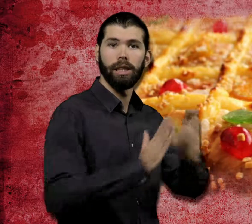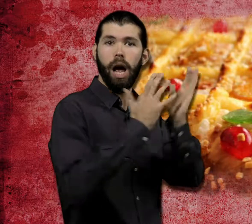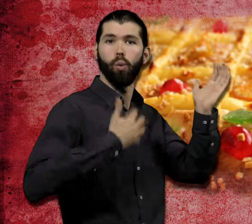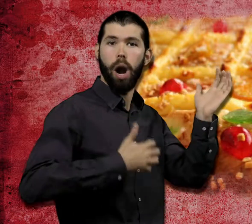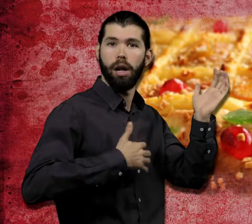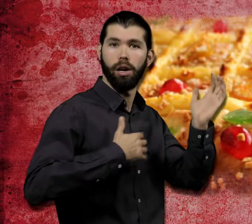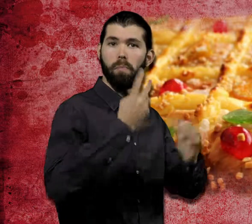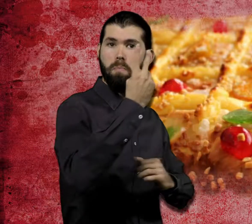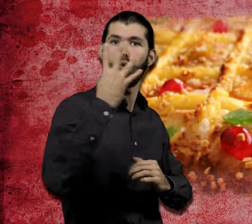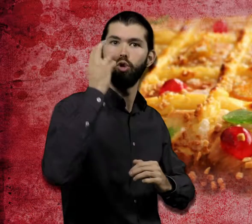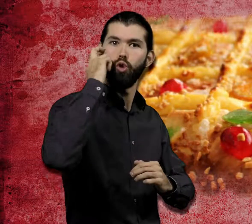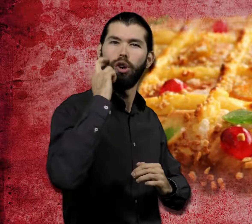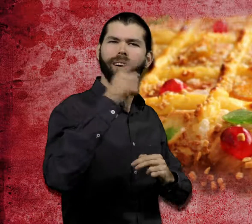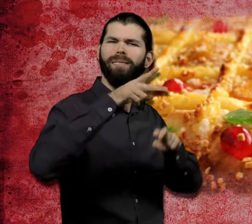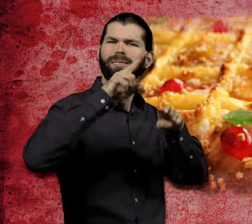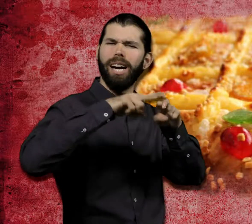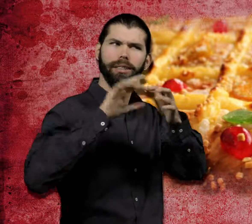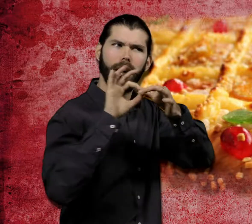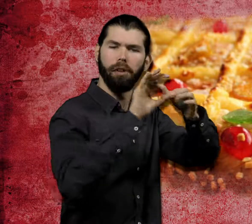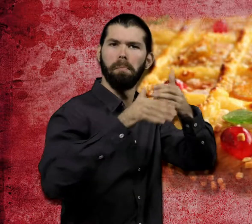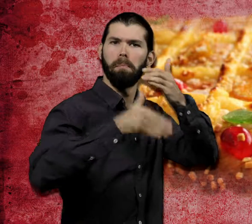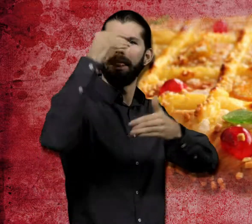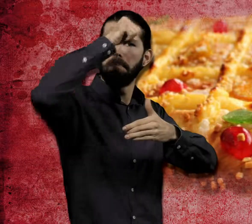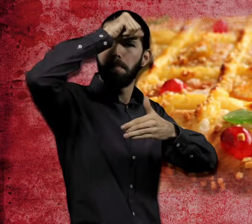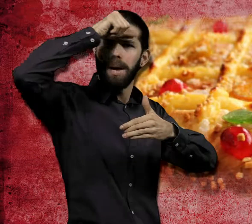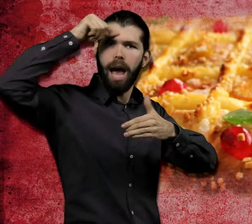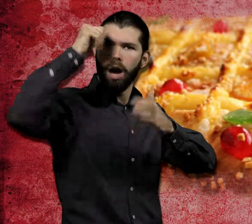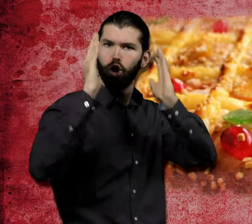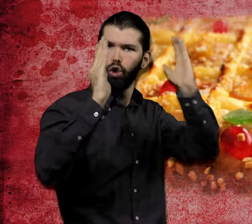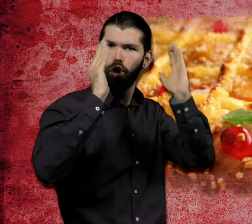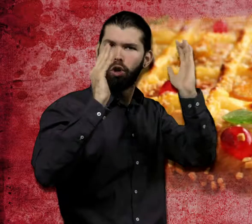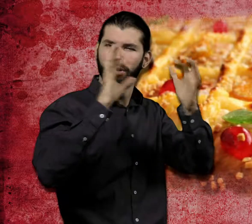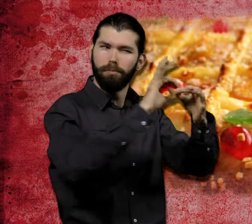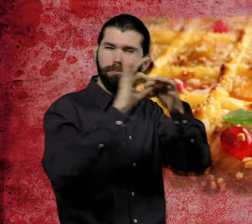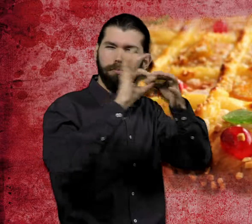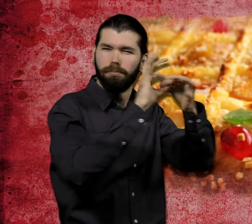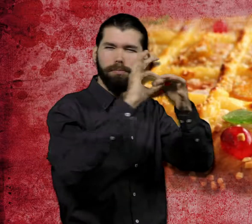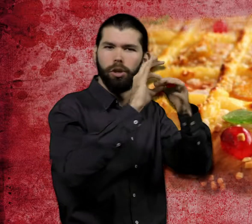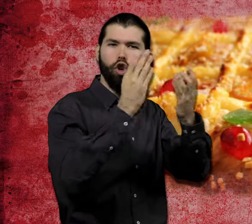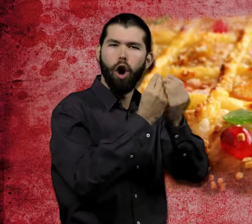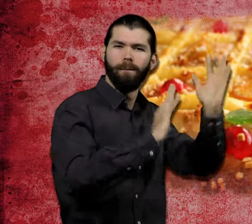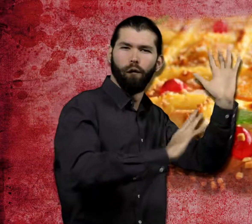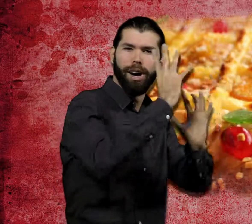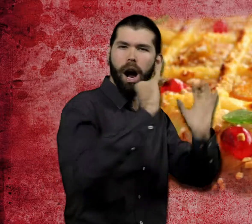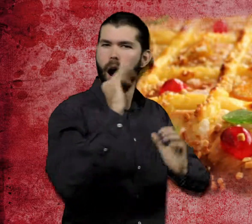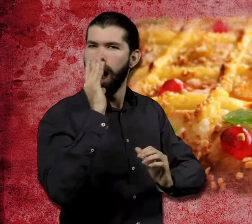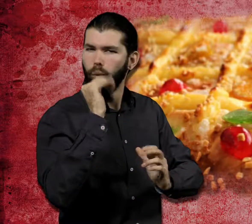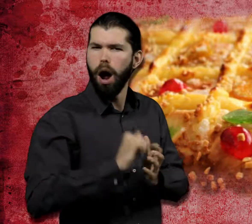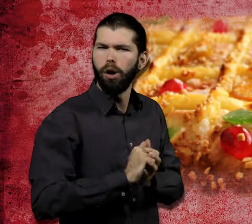Sant Joan: festa del solstici d'estiu, relacionada amb el foc i l’aigua (24 de juny).